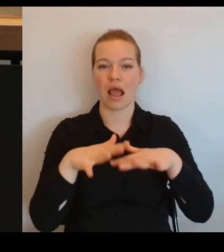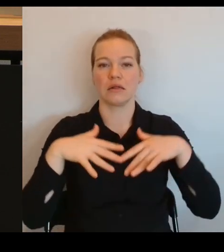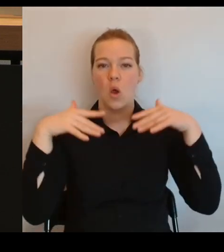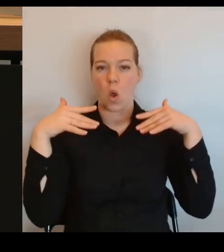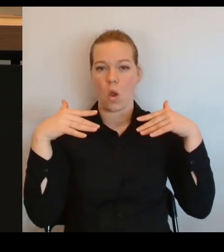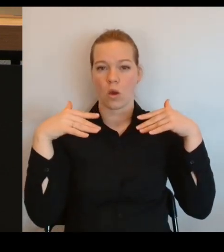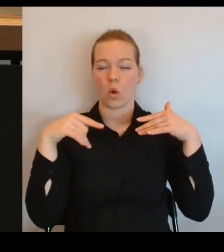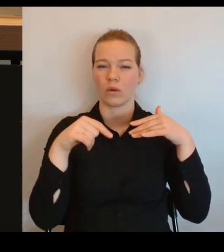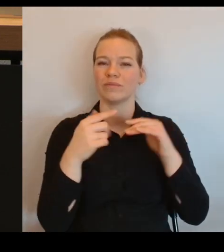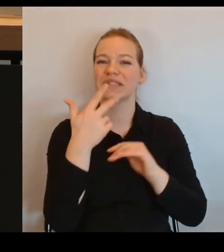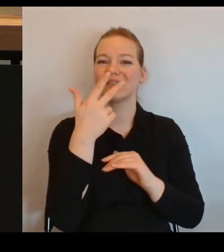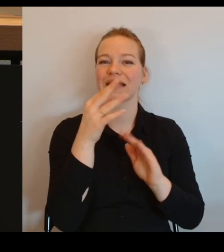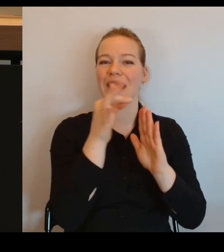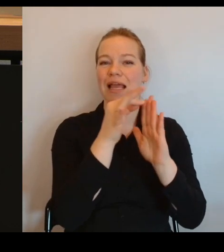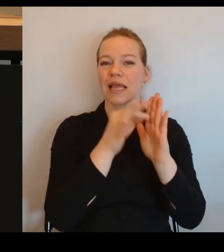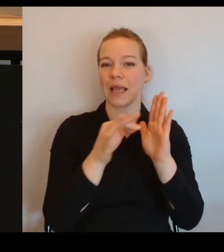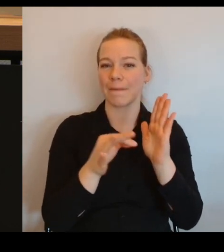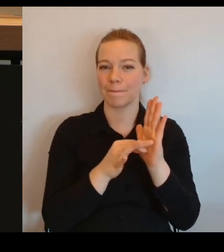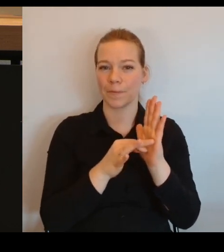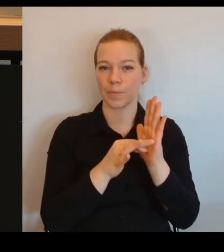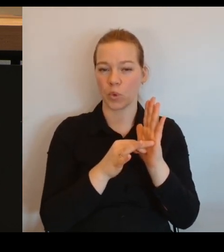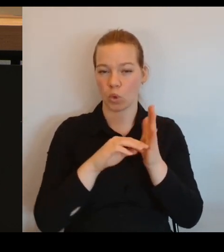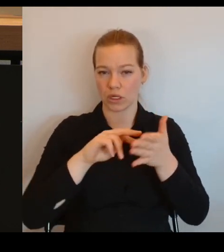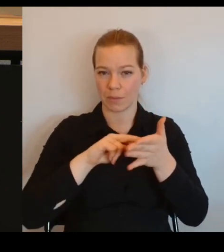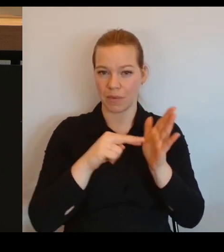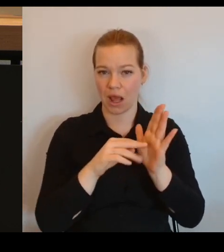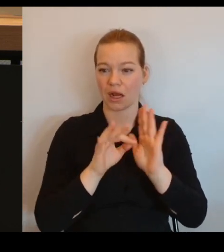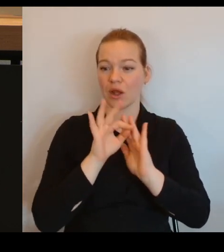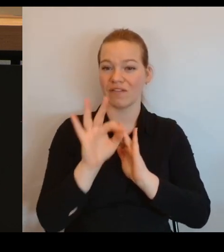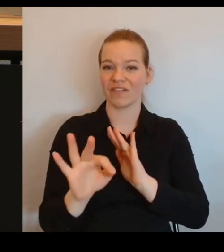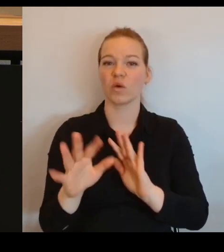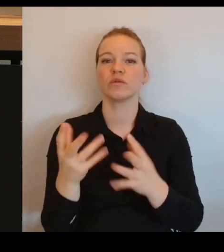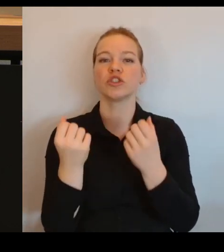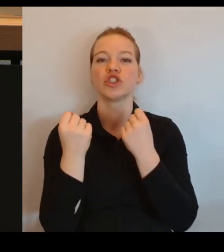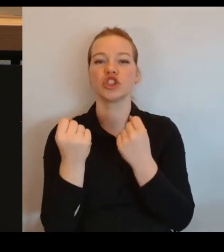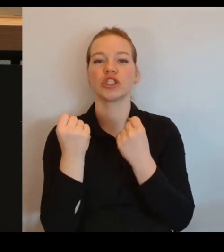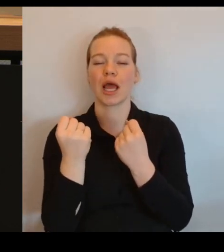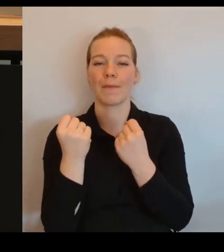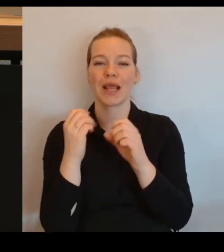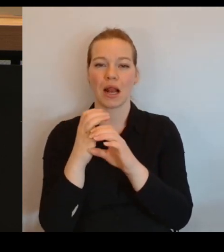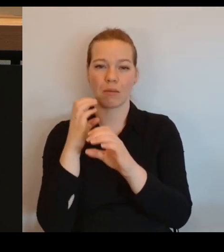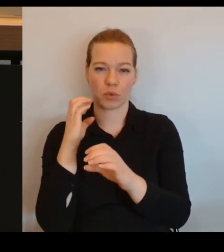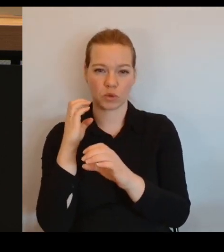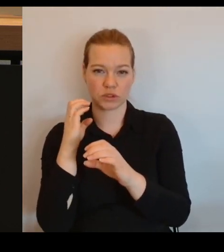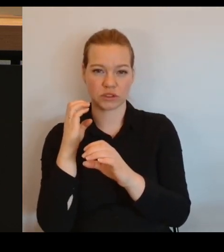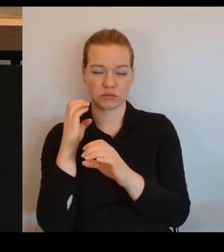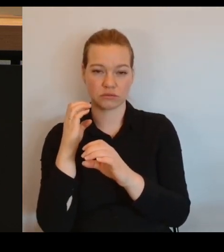gesprochen und uns hierzu vom Vorstand der BVG informieren lassen. Nichtsdestotrotz Die konkreten